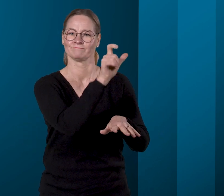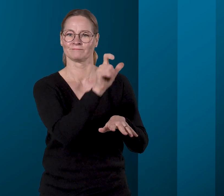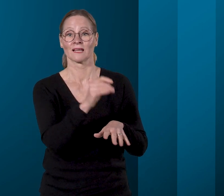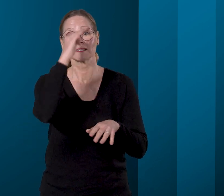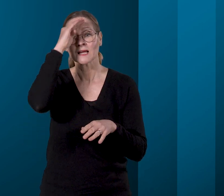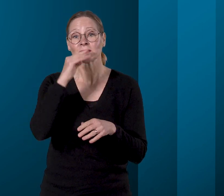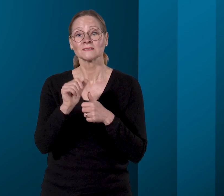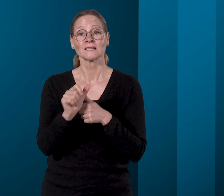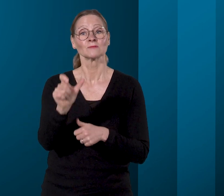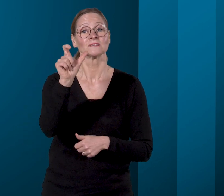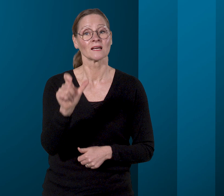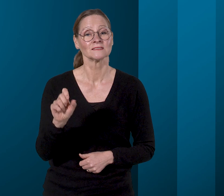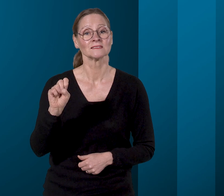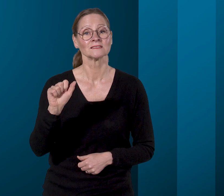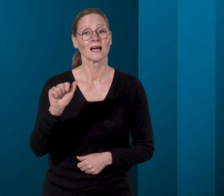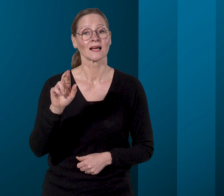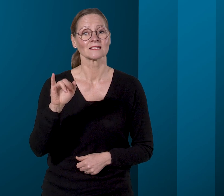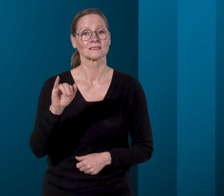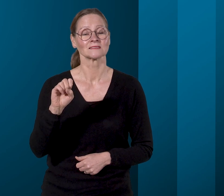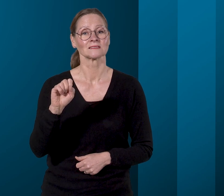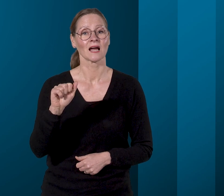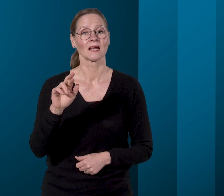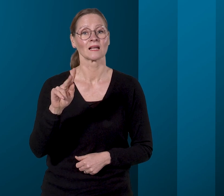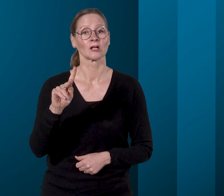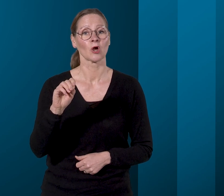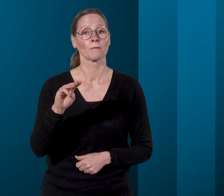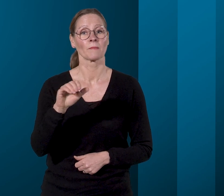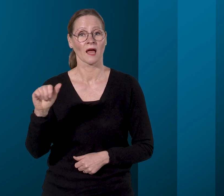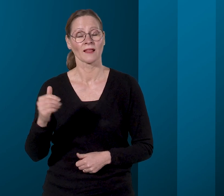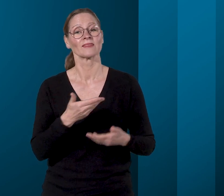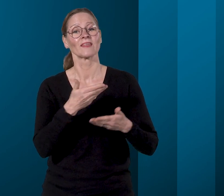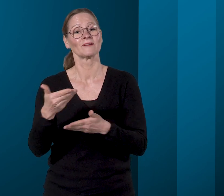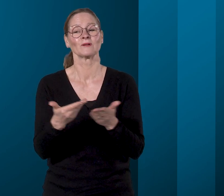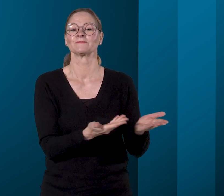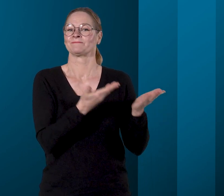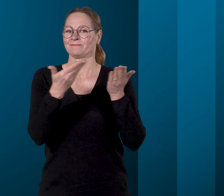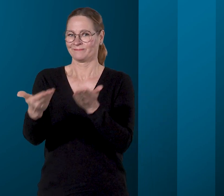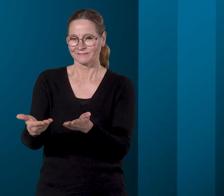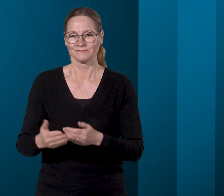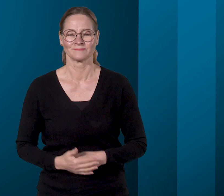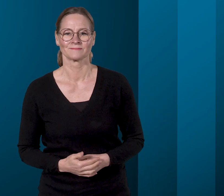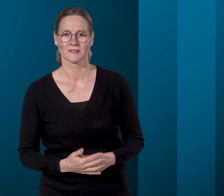jonka toi kansanedustaja Sari Sarkomaa.